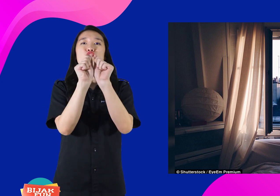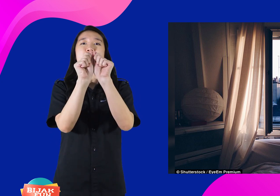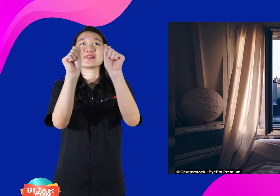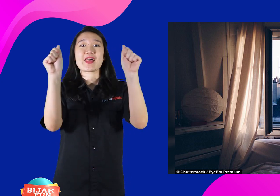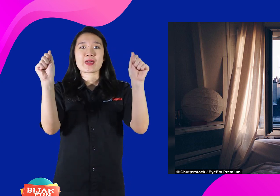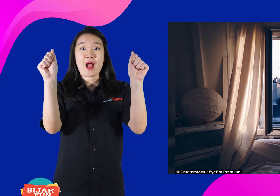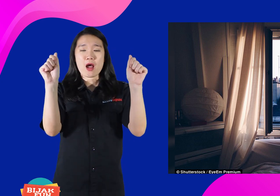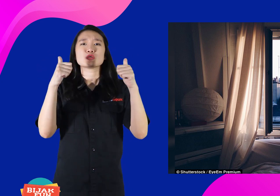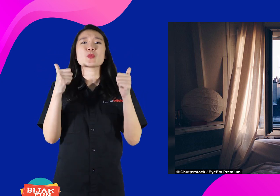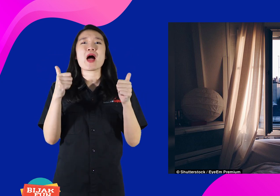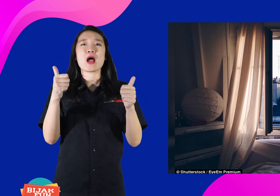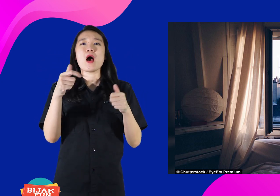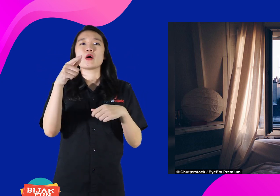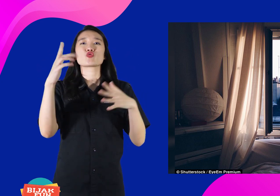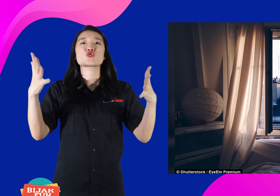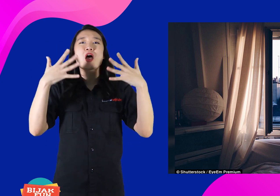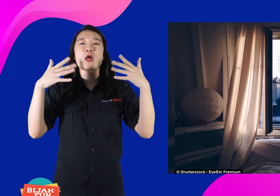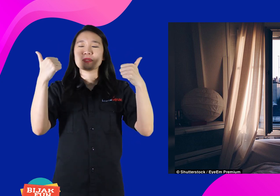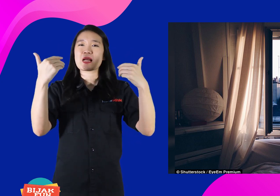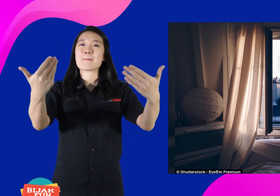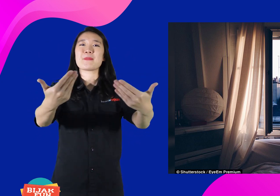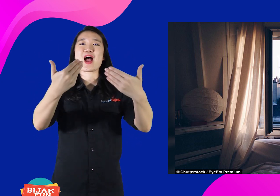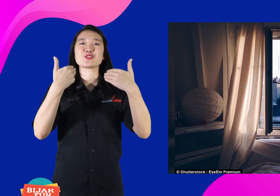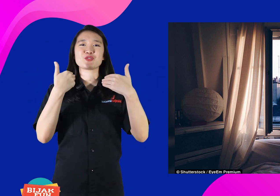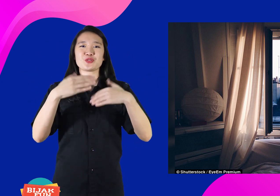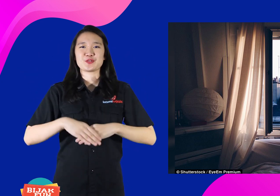Buka jendela supaya udara masuk.